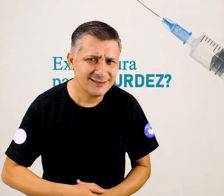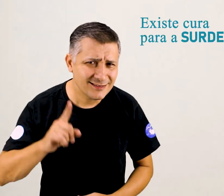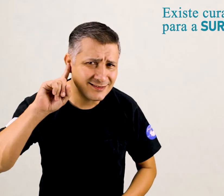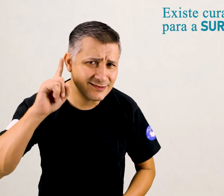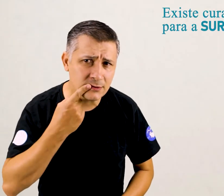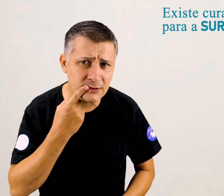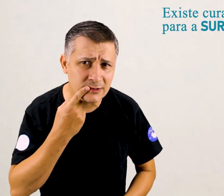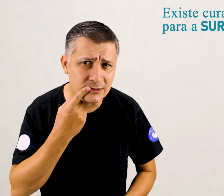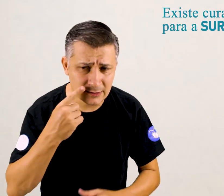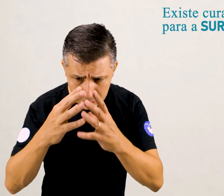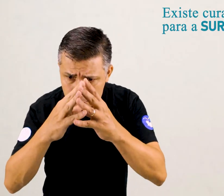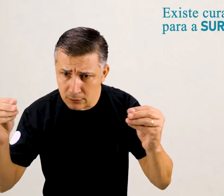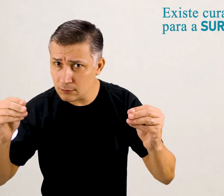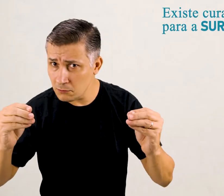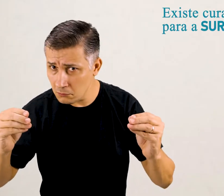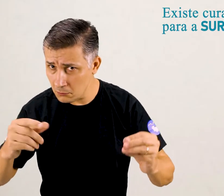Existe cura para a surdez?